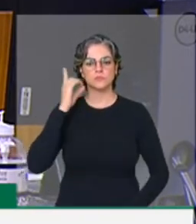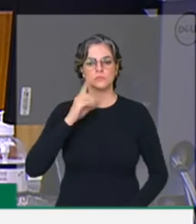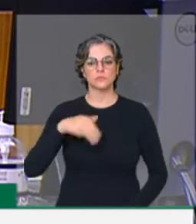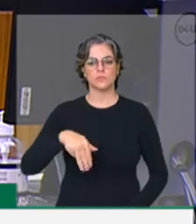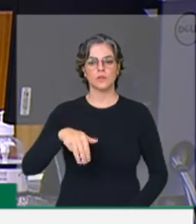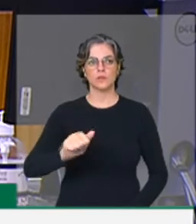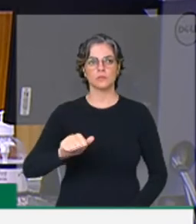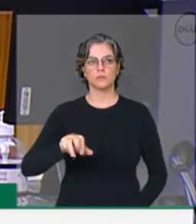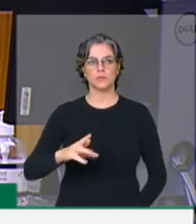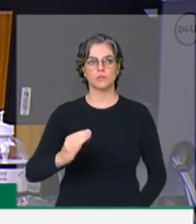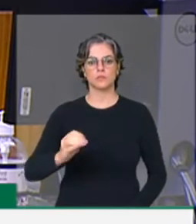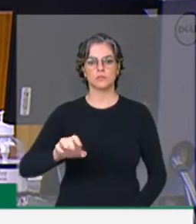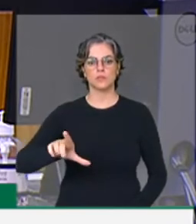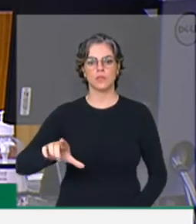TEMPO DE LIDERANÇA DEPUTADO